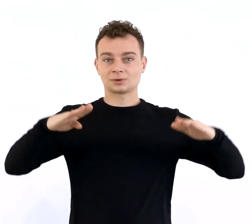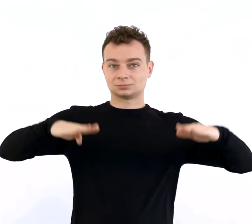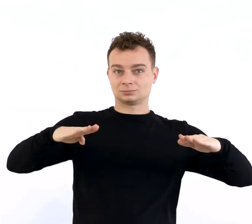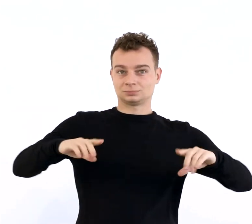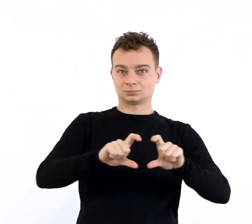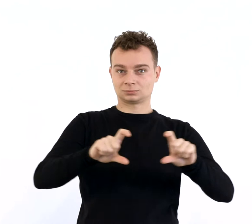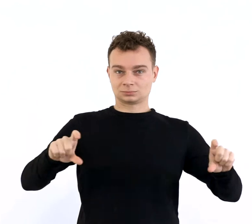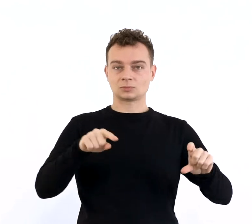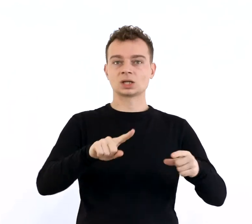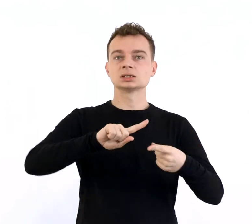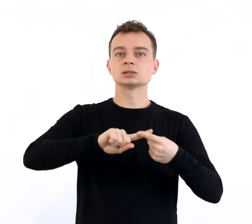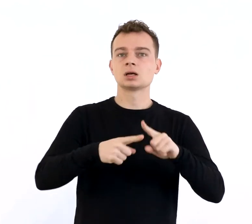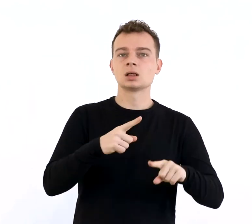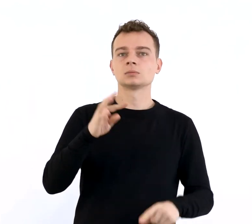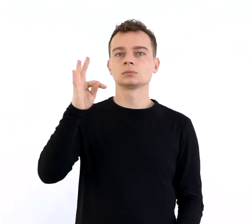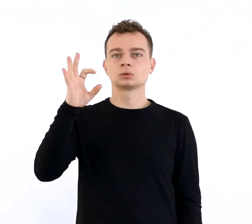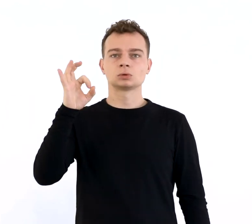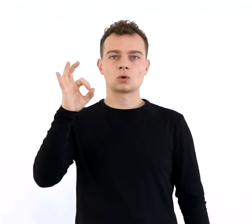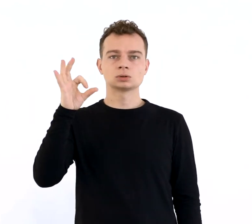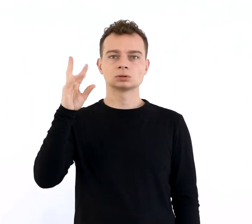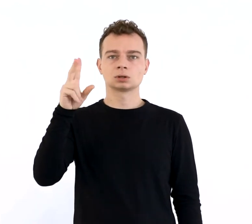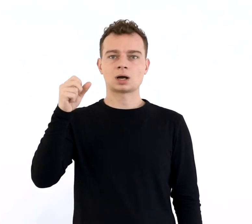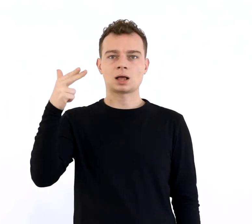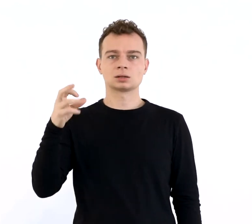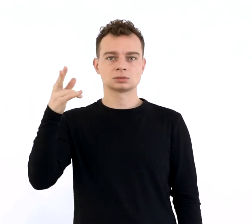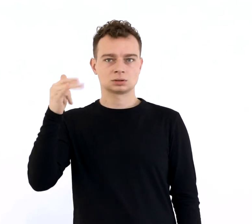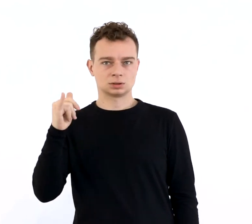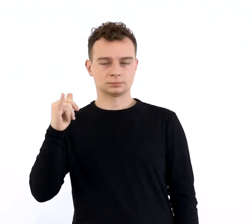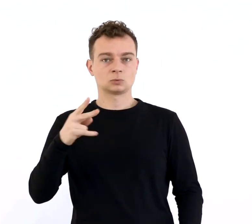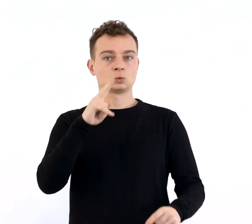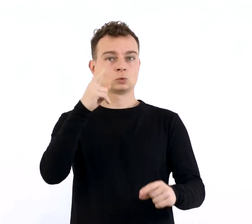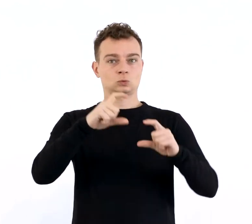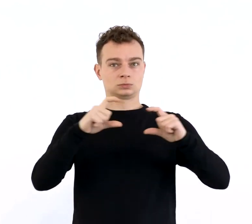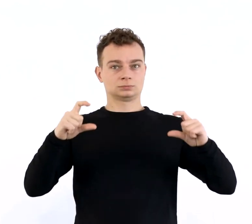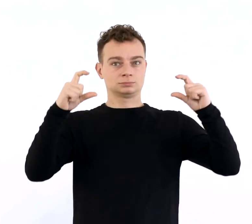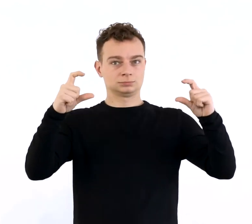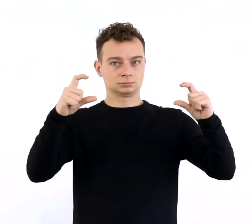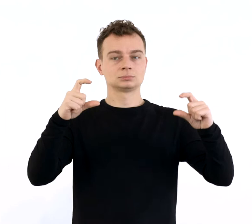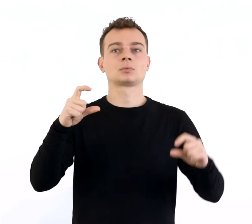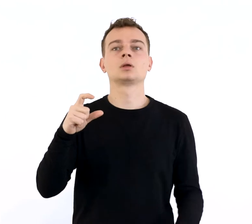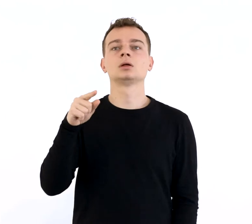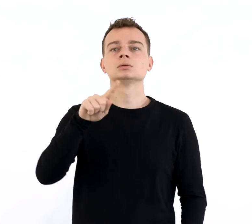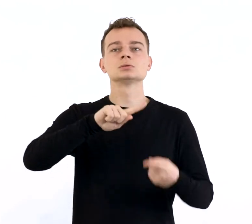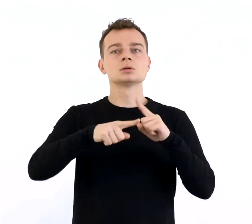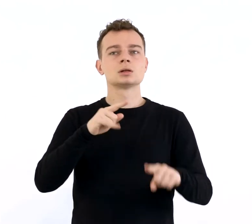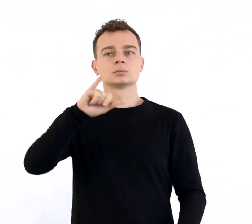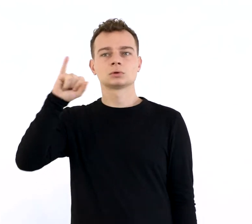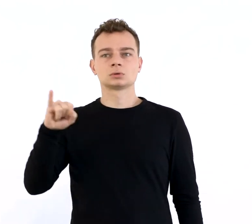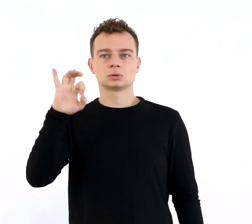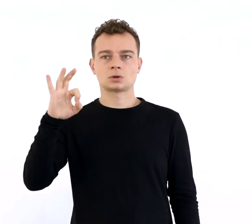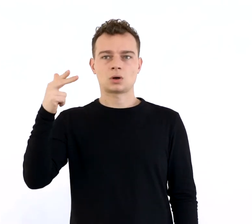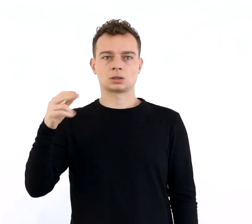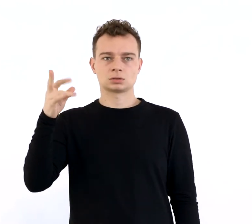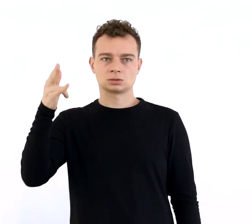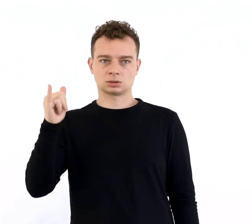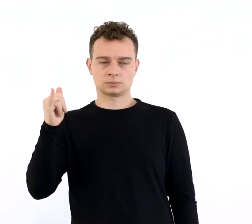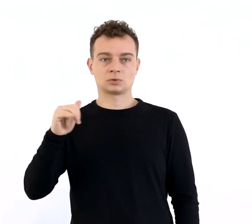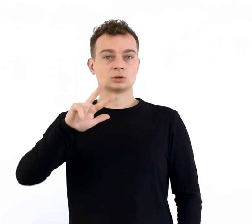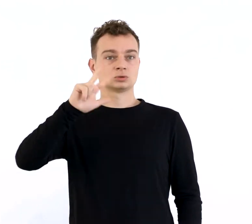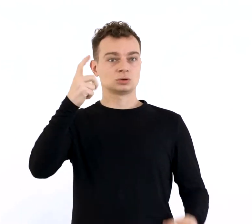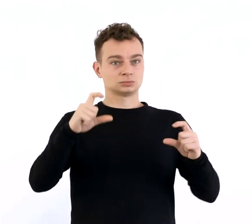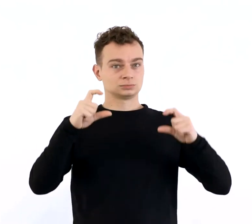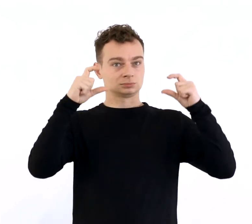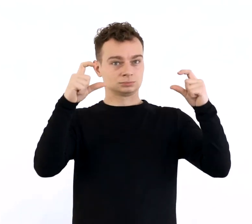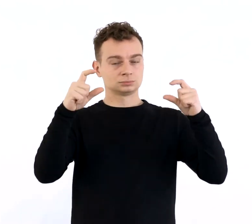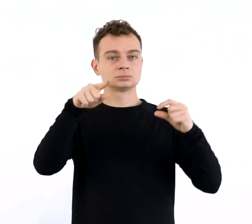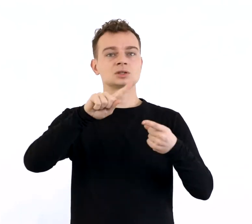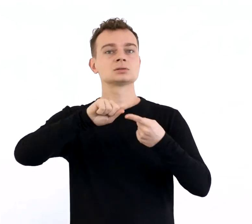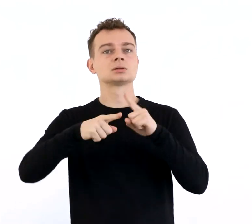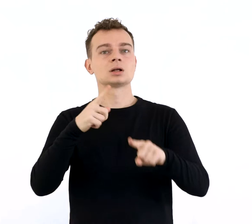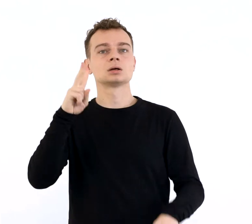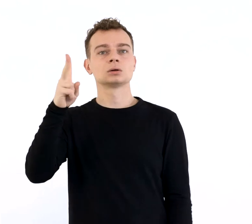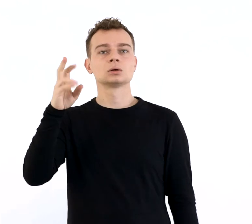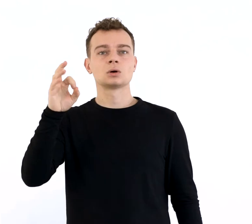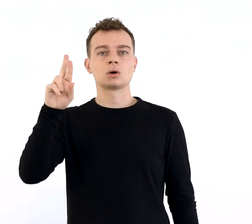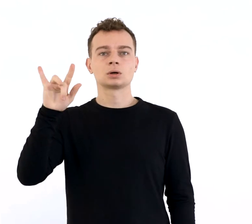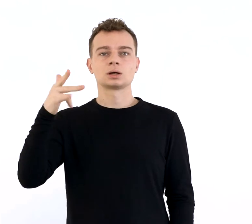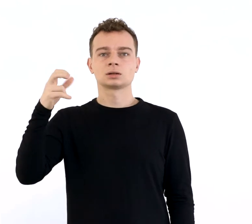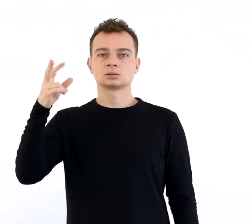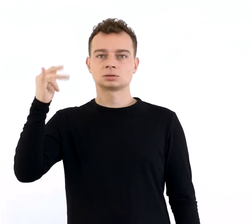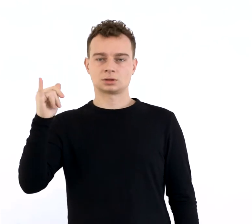(najniższa kondygnacja w stylu toskańskim, druga w jońskim, trzecia w korynckim).